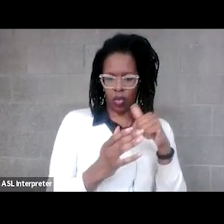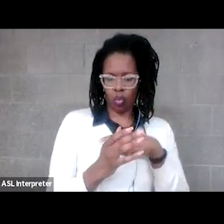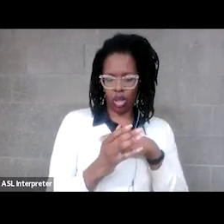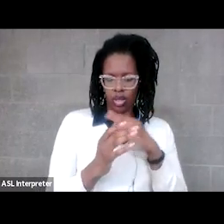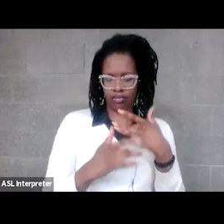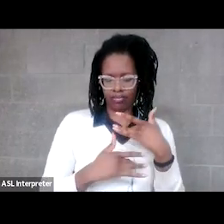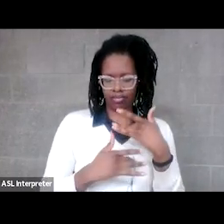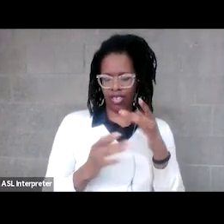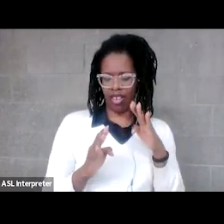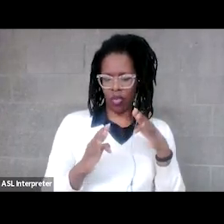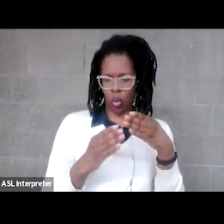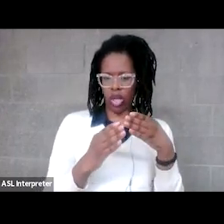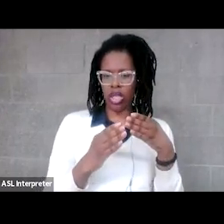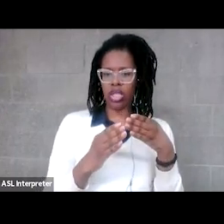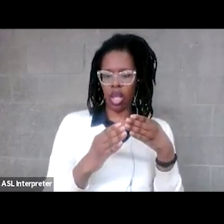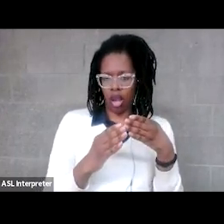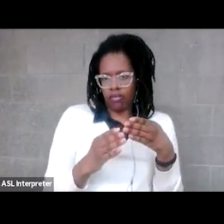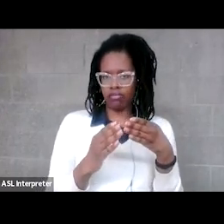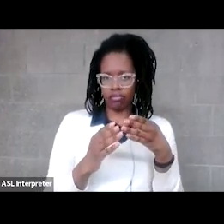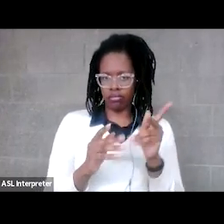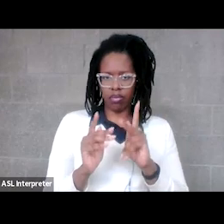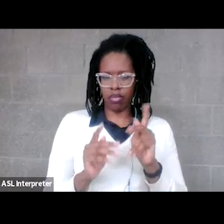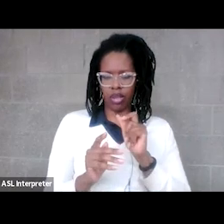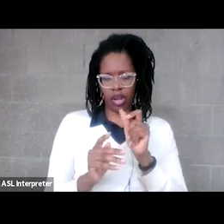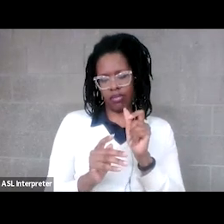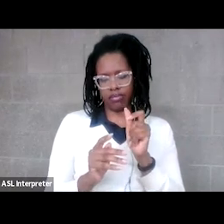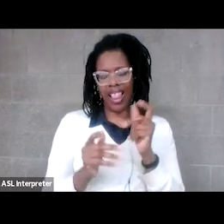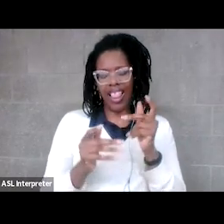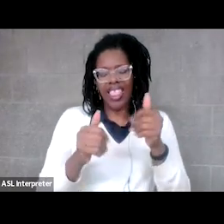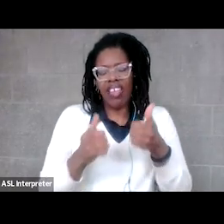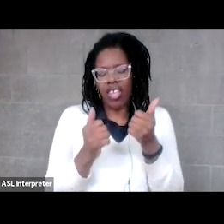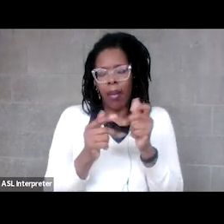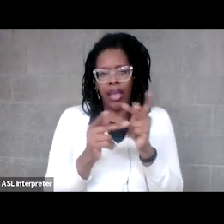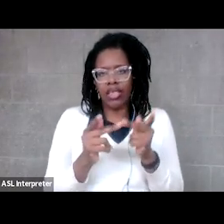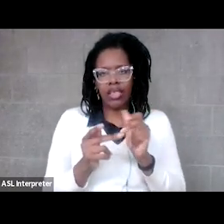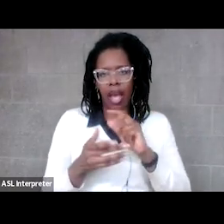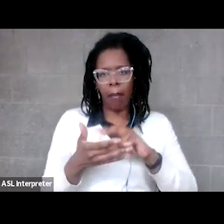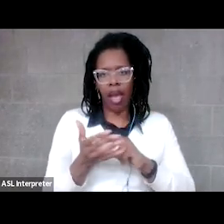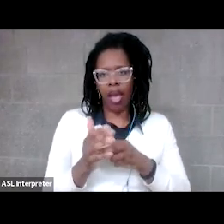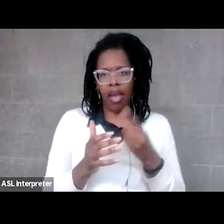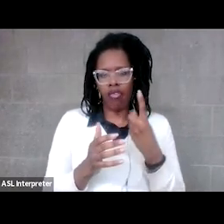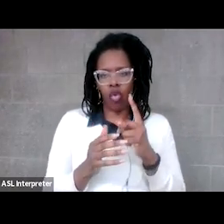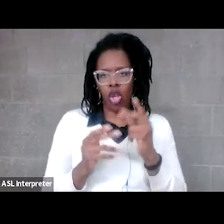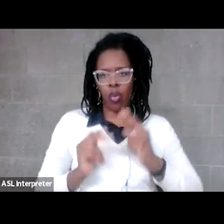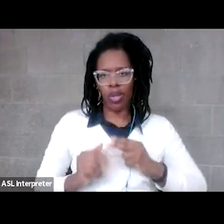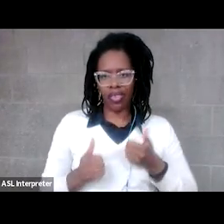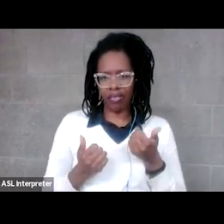que están en lugares no destinados para la habitabilidad humana. Entonces, como resultado, los clientes a menudo no tienen los suministros